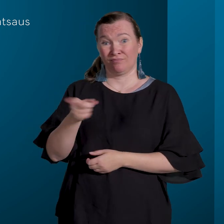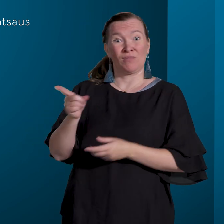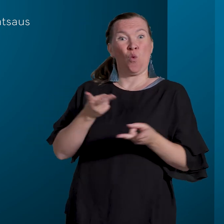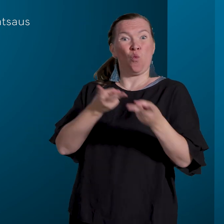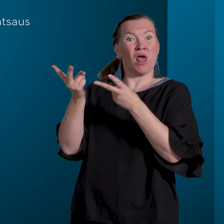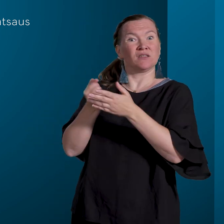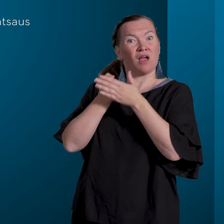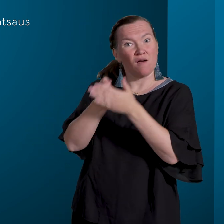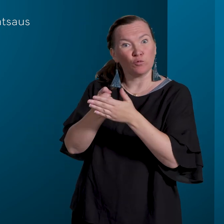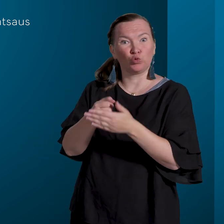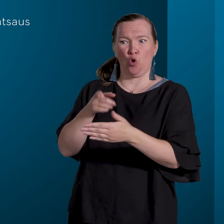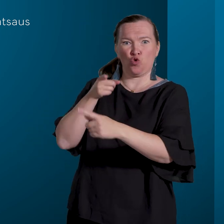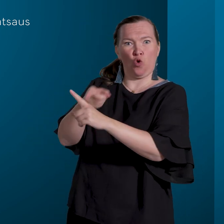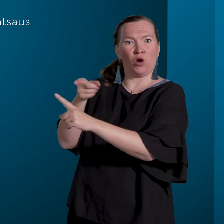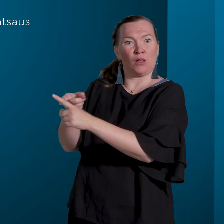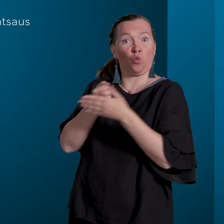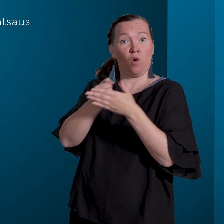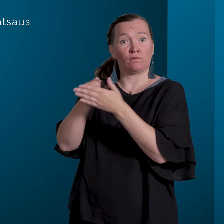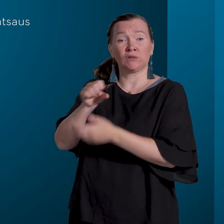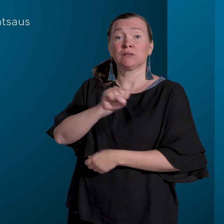Yleisavustusten ja kohdennettujen avustusten osalta -